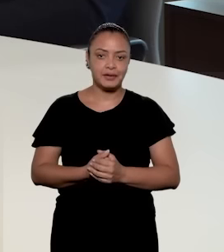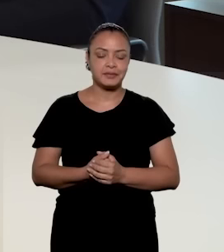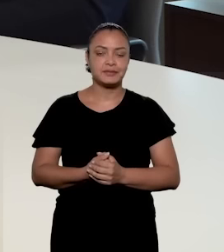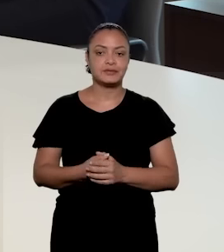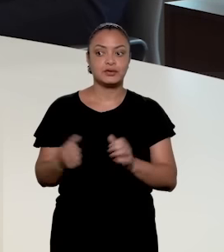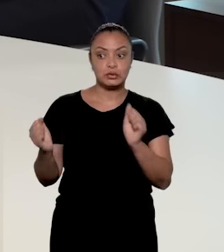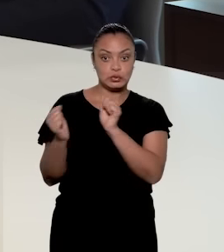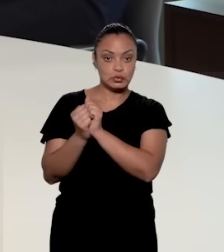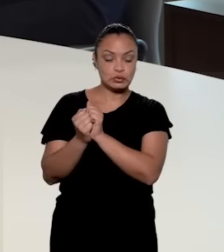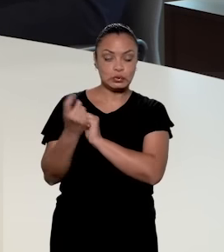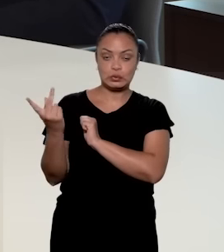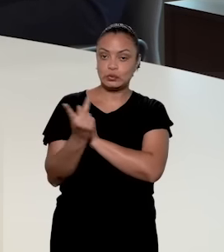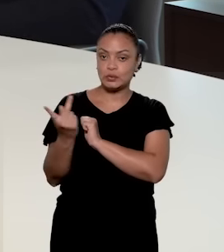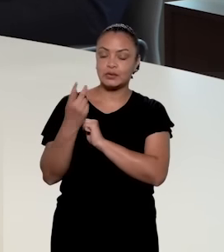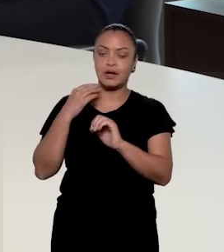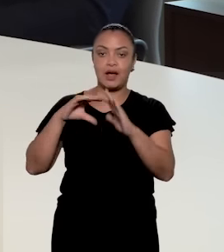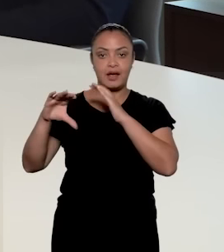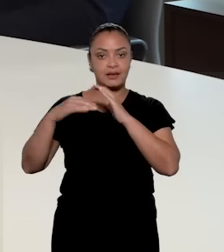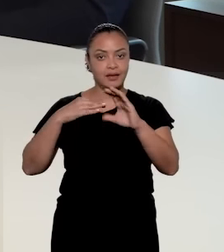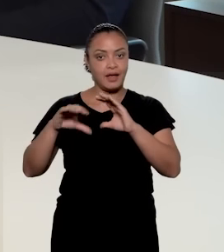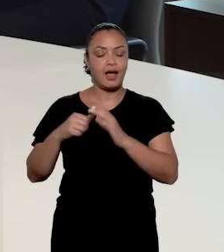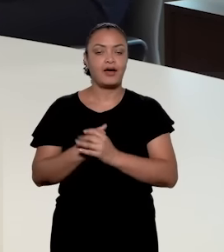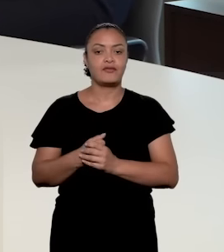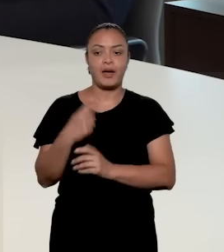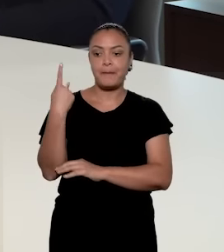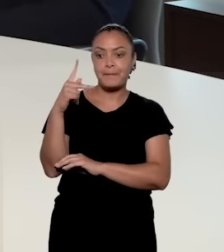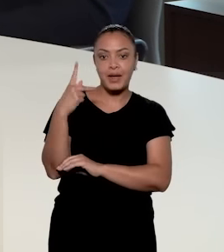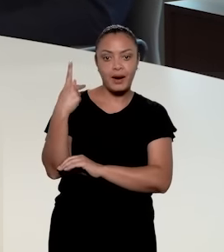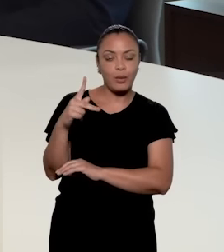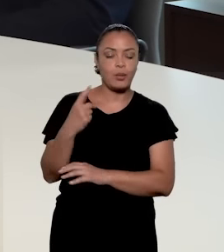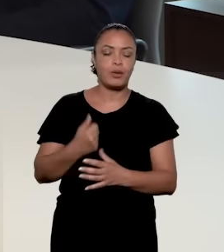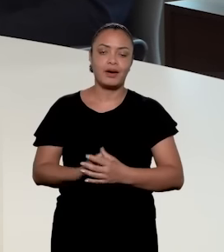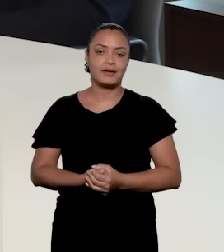chamado Lucho Gatica, que cantava boleros muito legais. Tinha um pessoal do Paraguai,